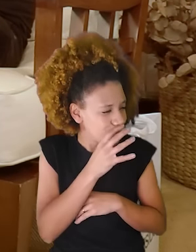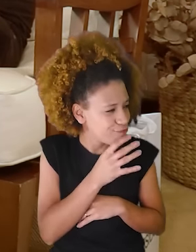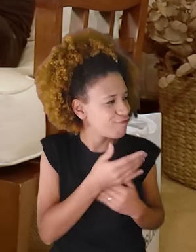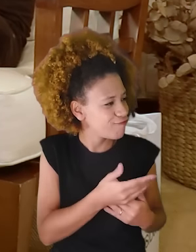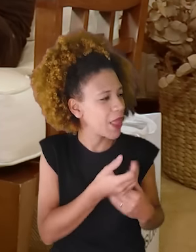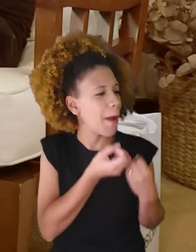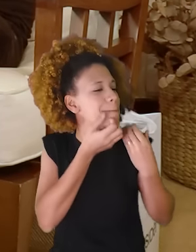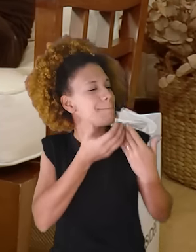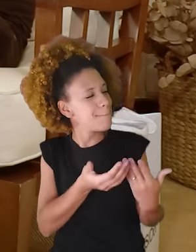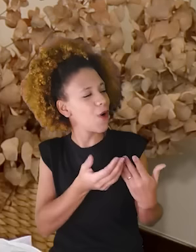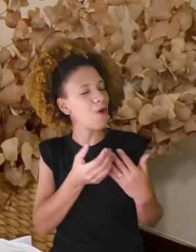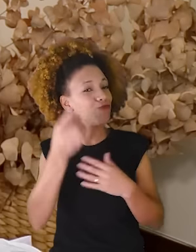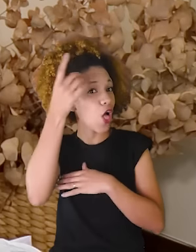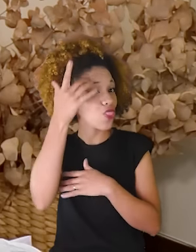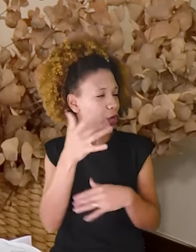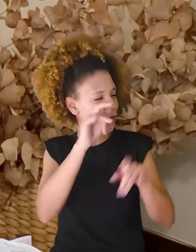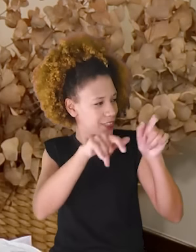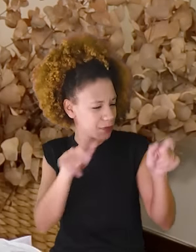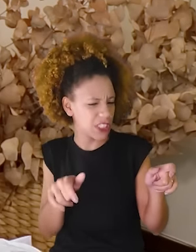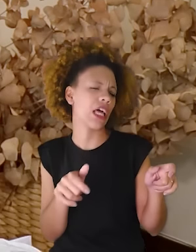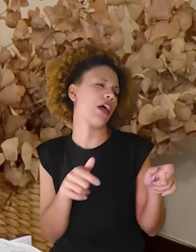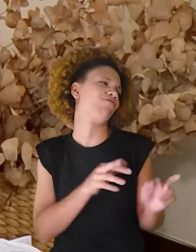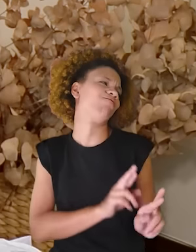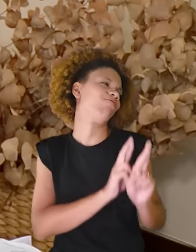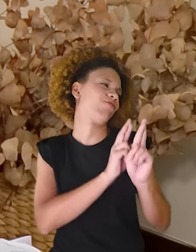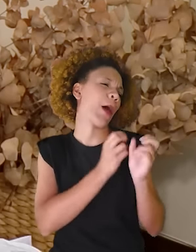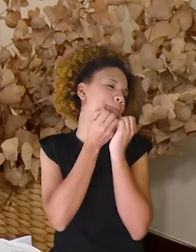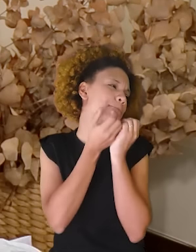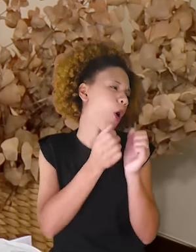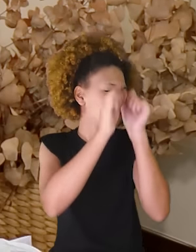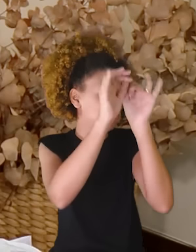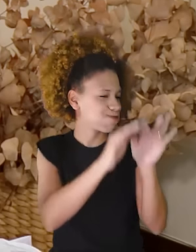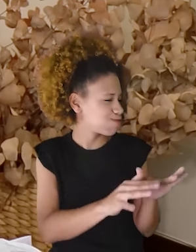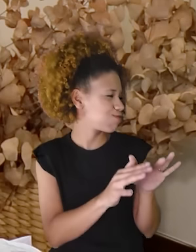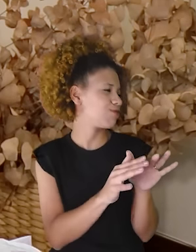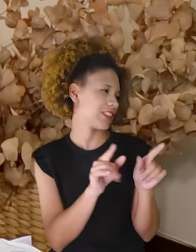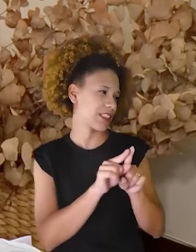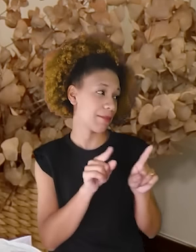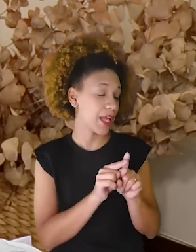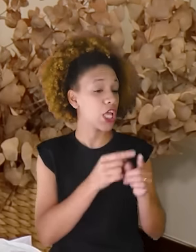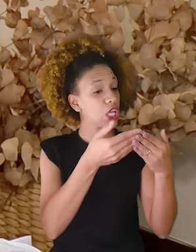um moleque do bem tomara que você bombe moleque cada vez mais que as coisas aconteçam e que seu